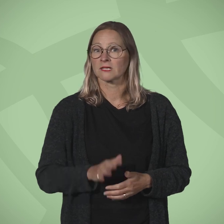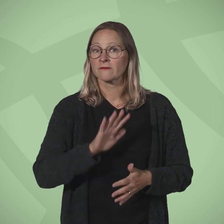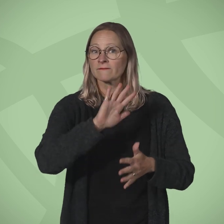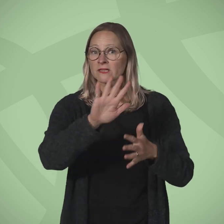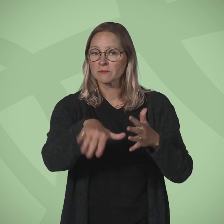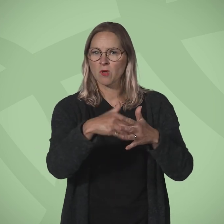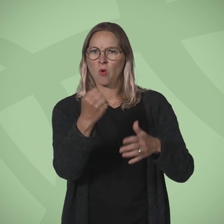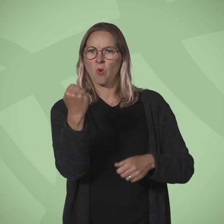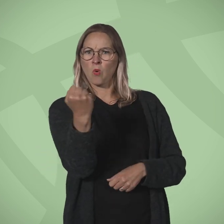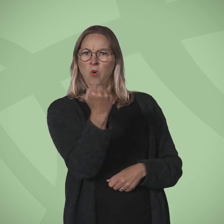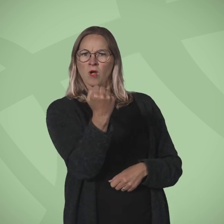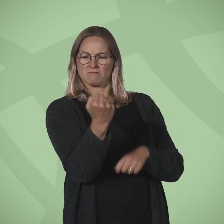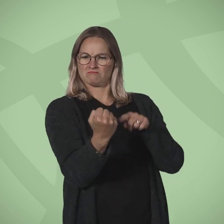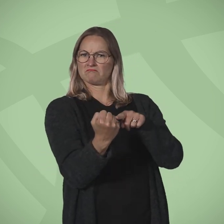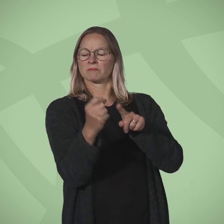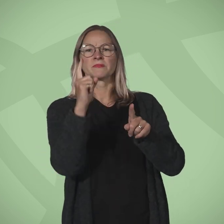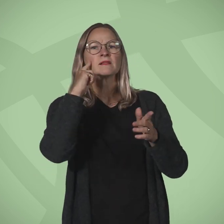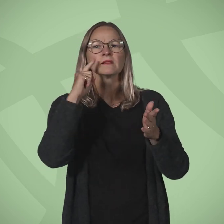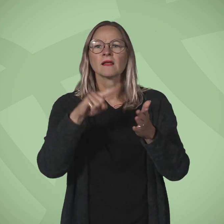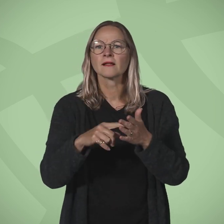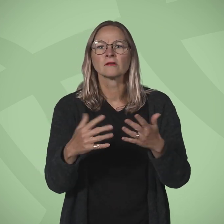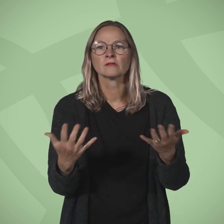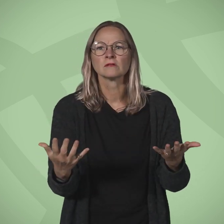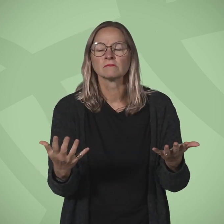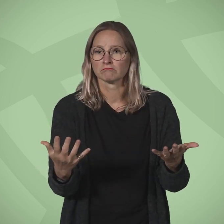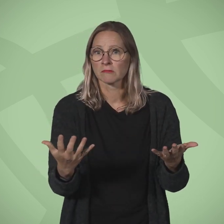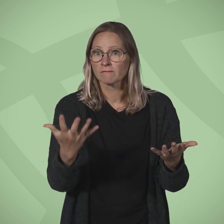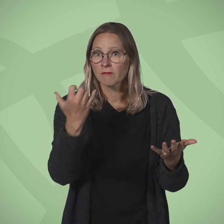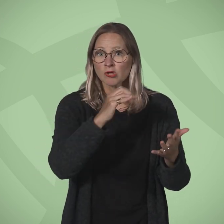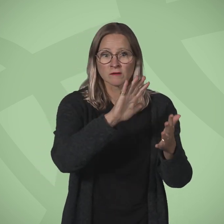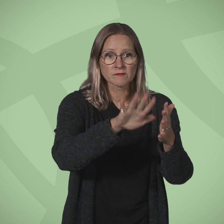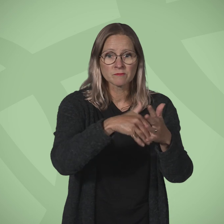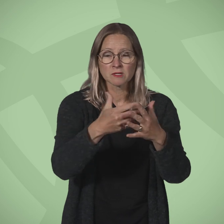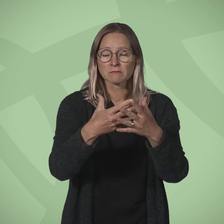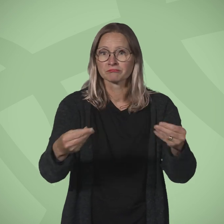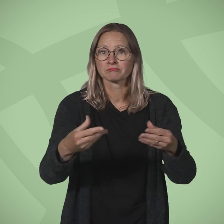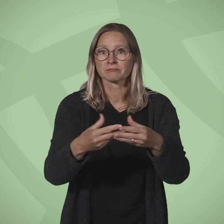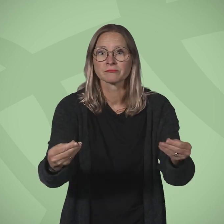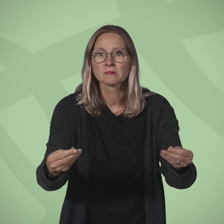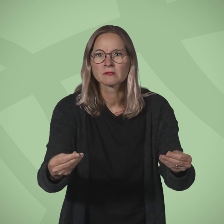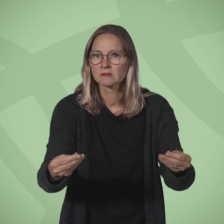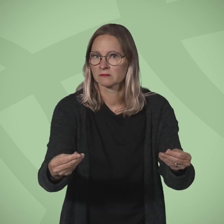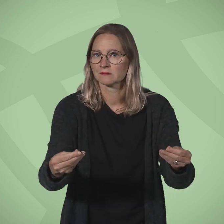Mitä tarkoittaa viittomakielen uhanalaisuus – voivatko viittomakielet kadota?